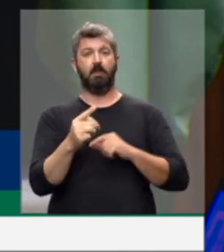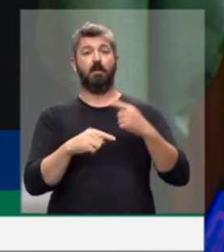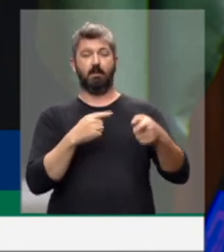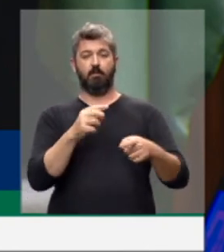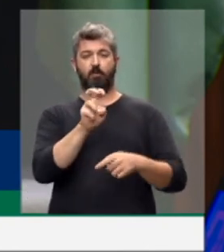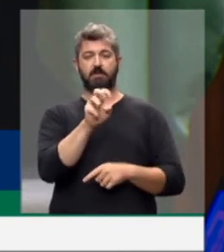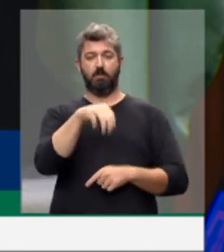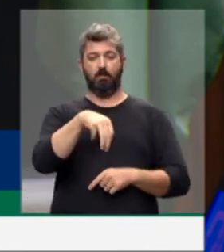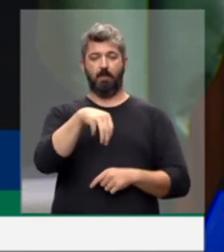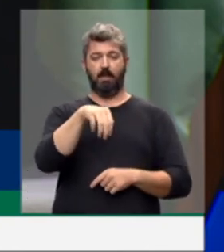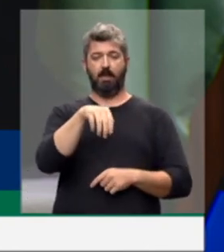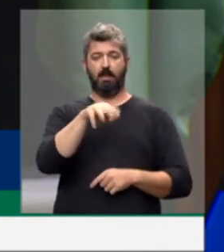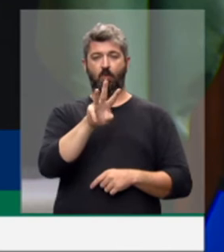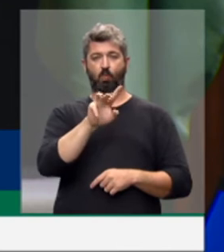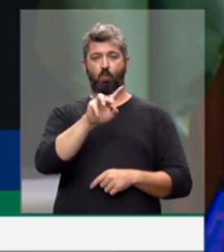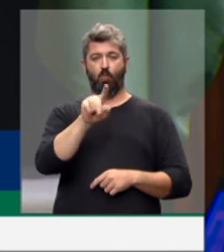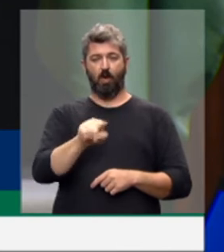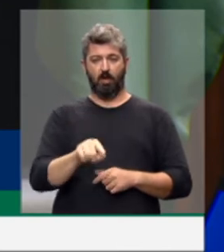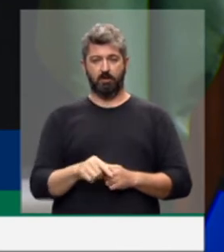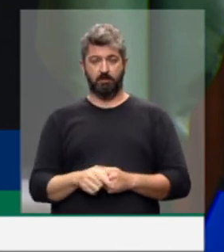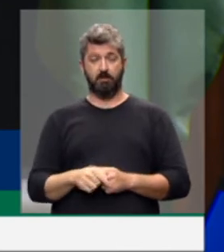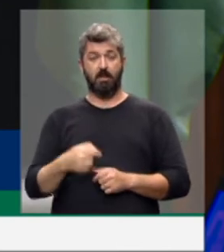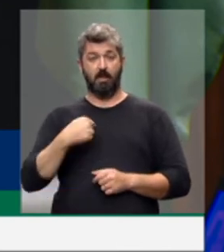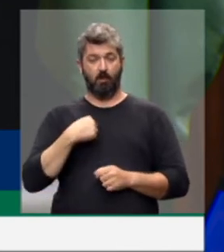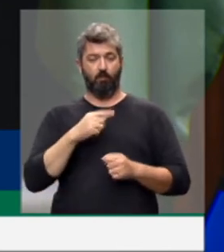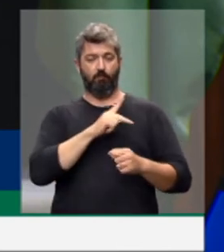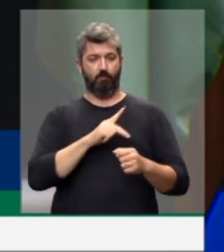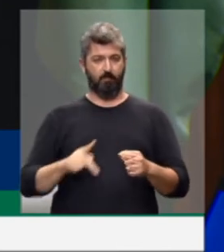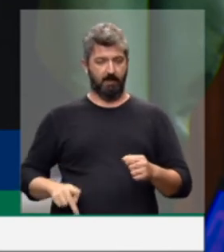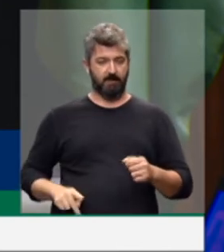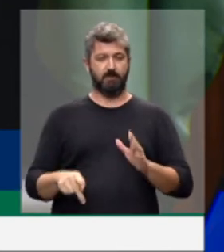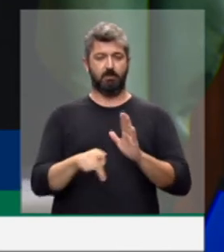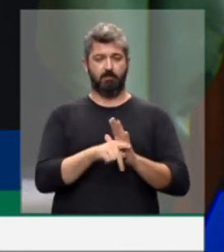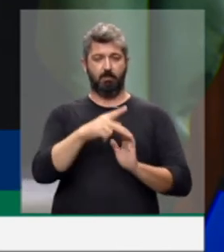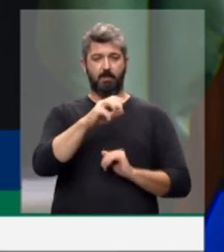ATÉ POUCO TEMPERA UM MEGA ESTE DEPUTADO PROPOSTO PARA